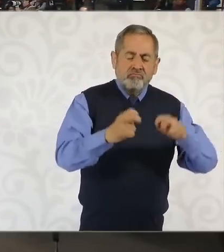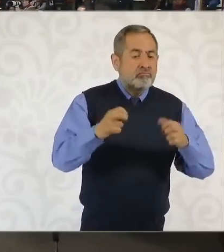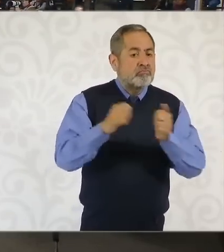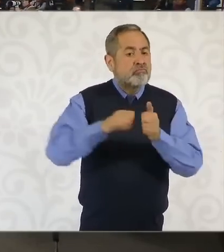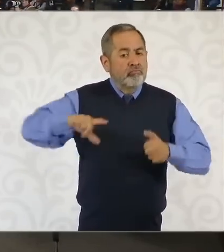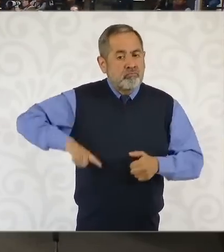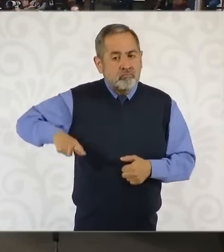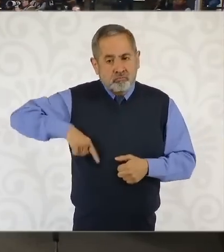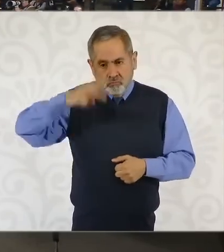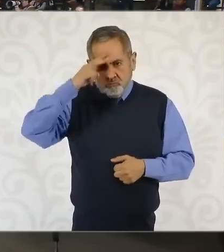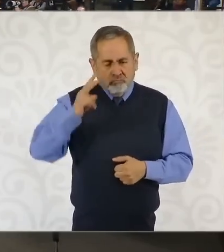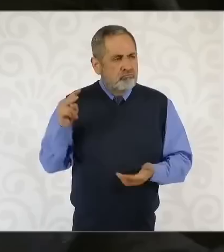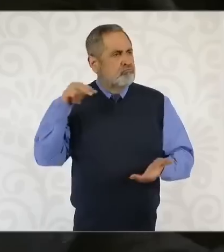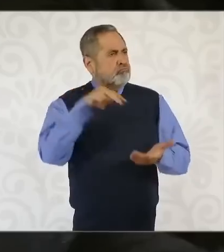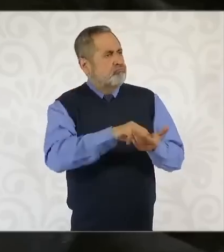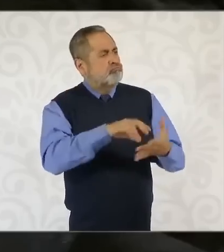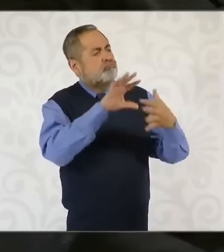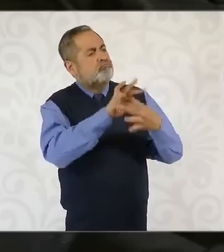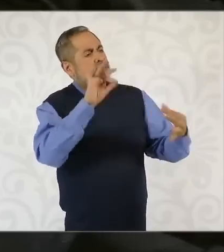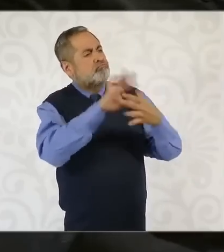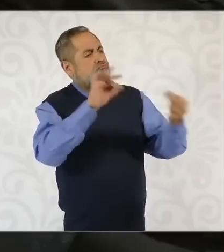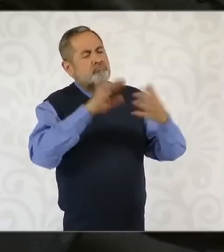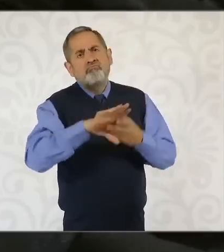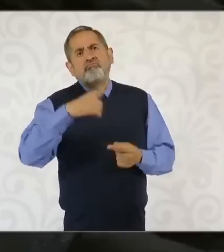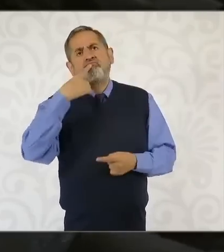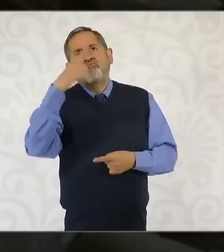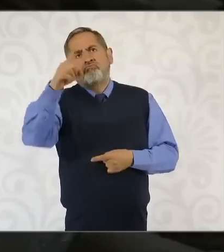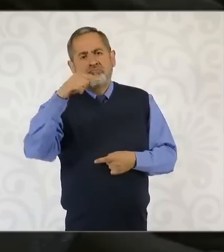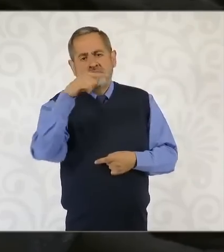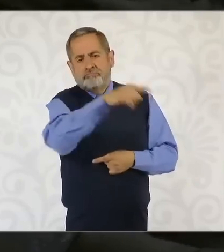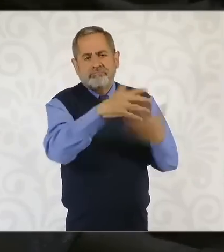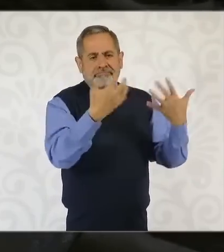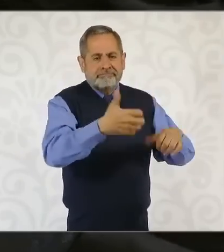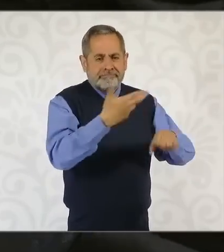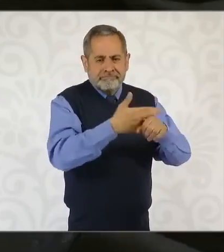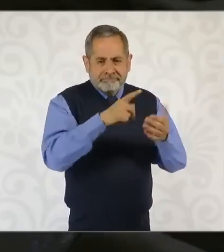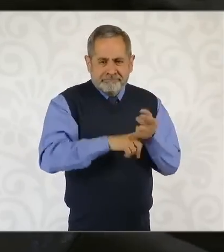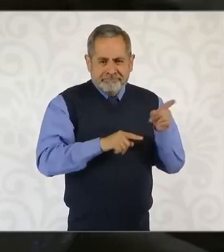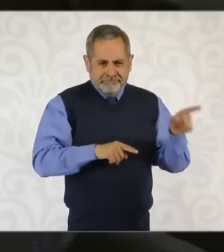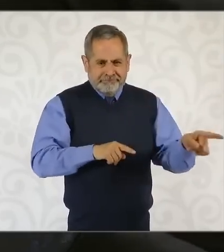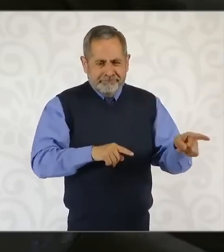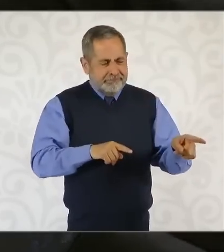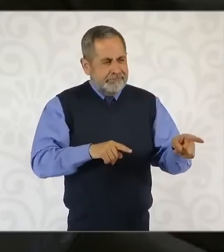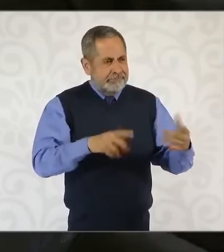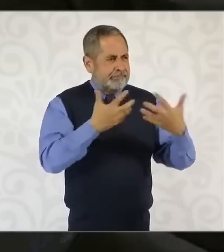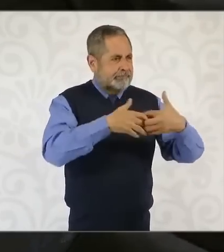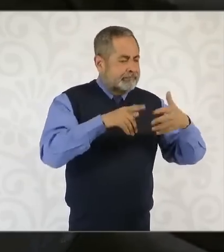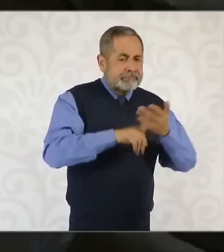relativos a la demanda contra las armadoras y distribuidoras de armas Me gustaría saber cómo